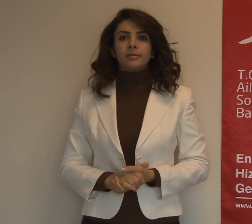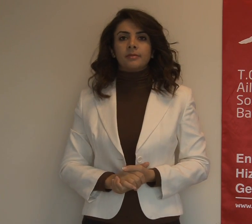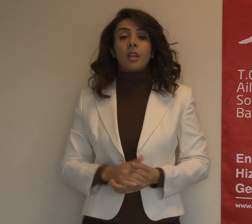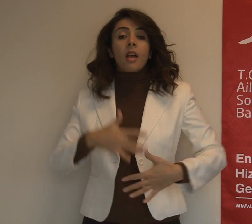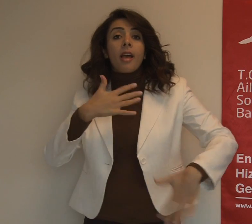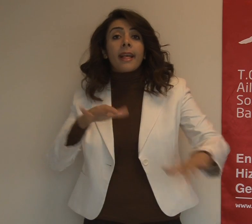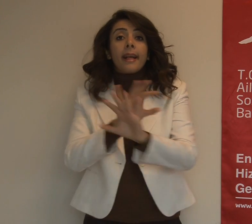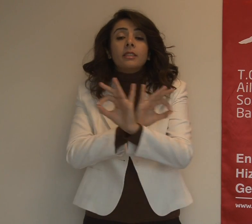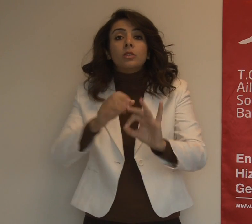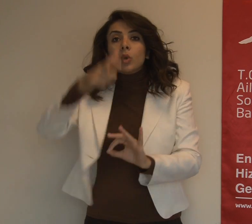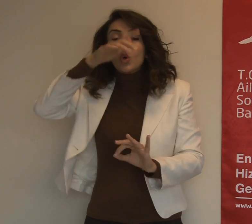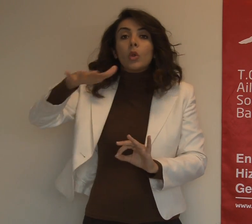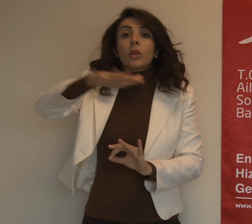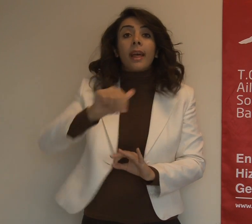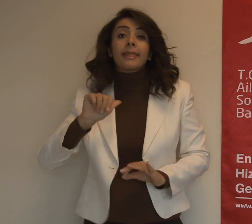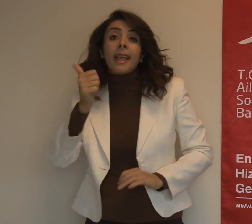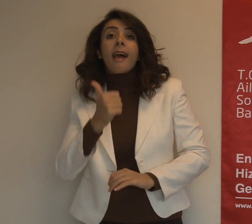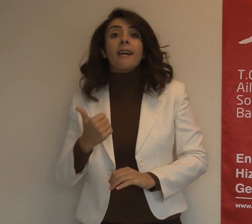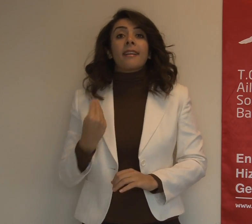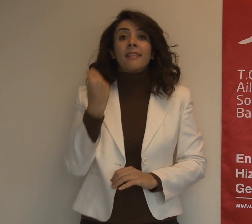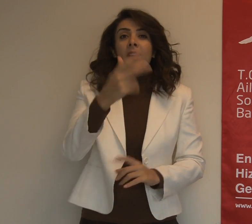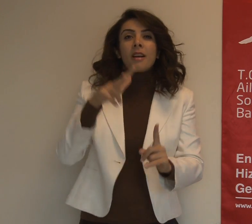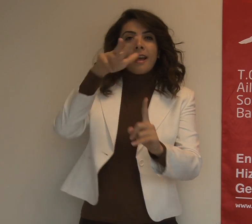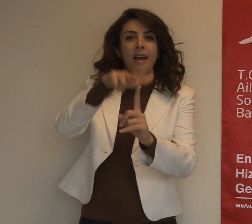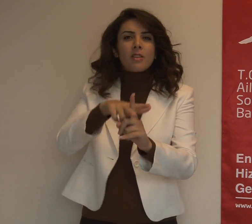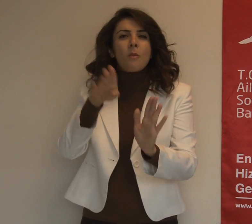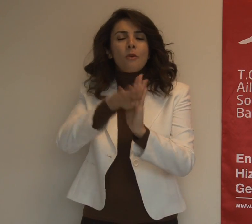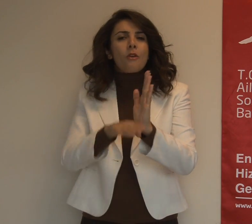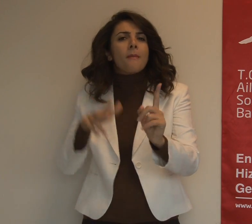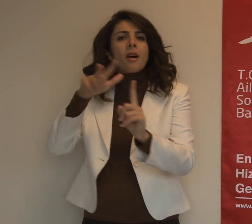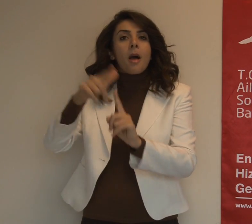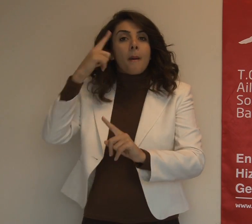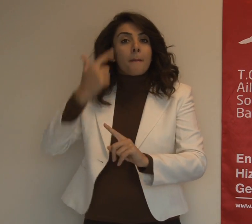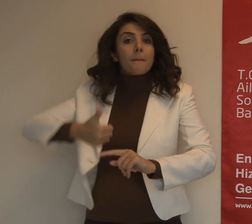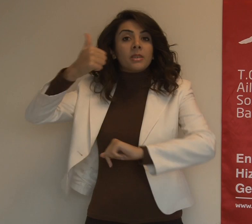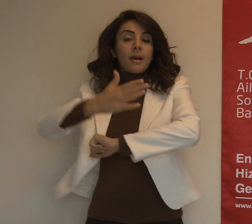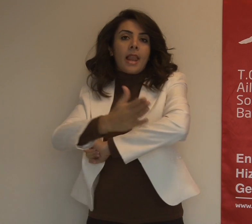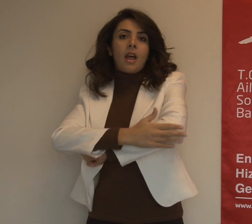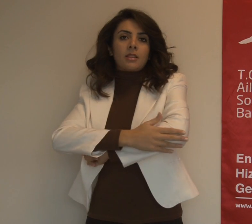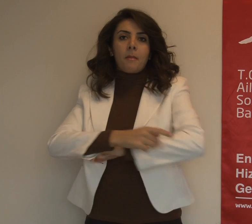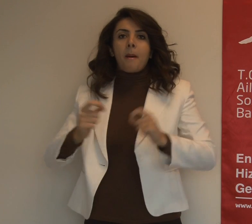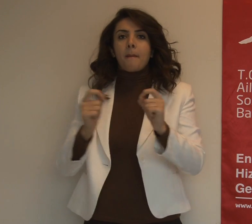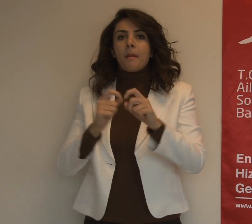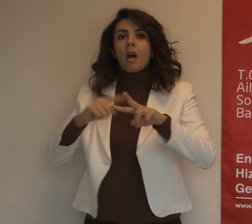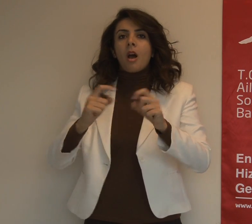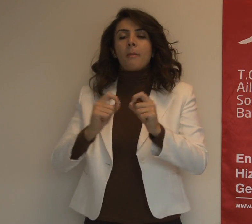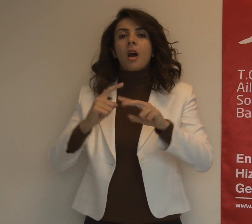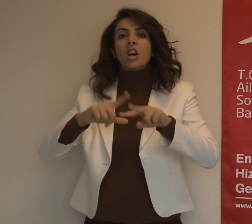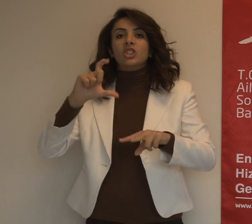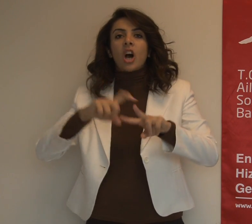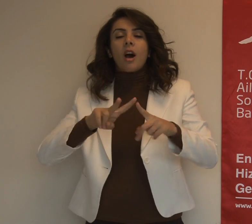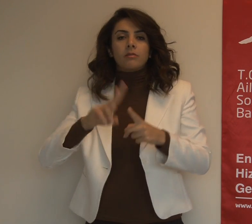“Engelsiz Türkiye'ye Değer Katanlar” Programı’na katılan Başbakan Yardımcısı Babacan,